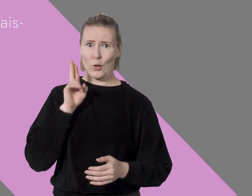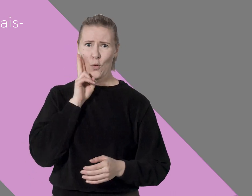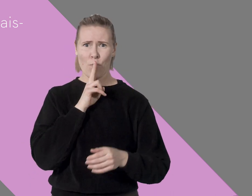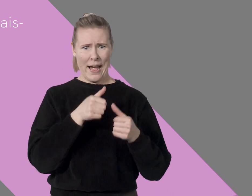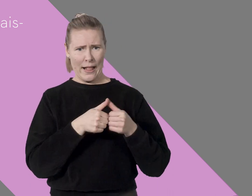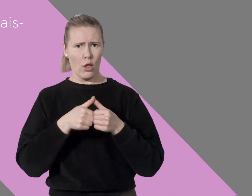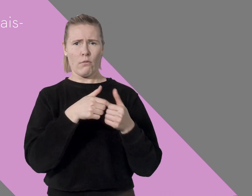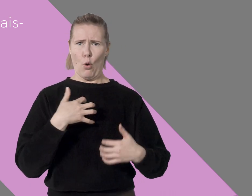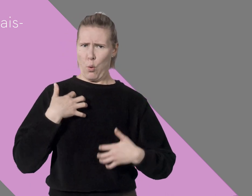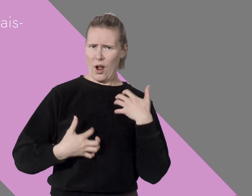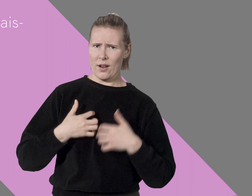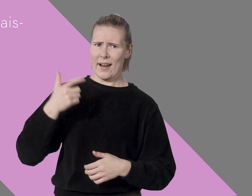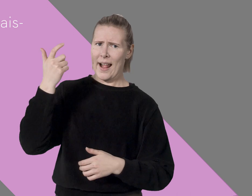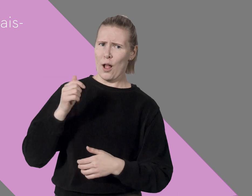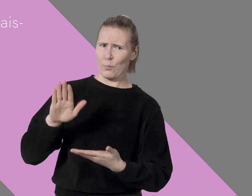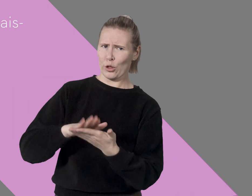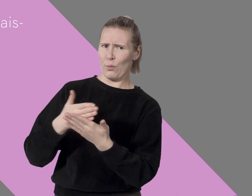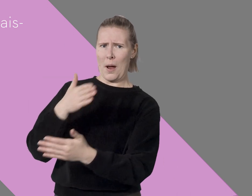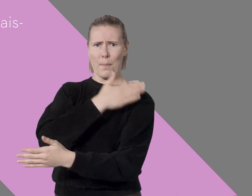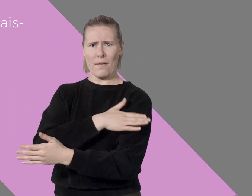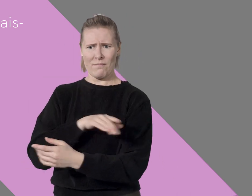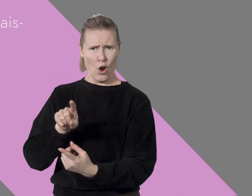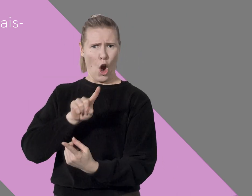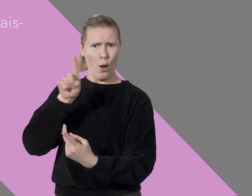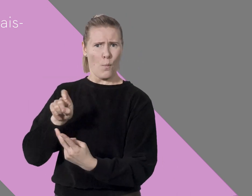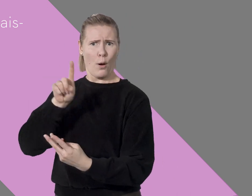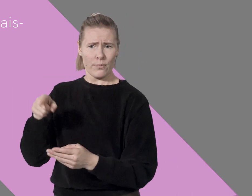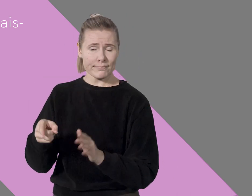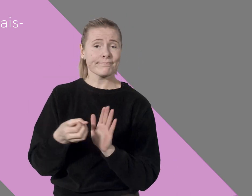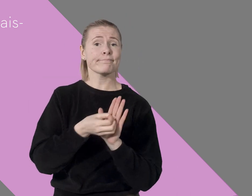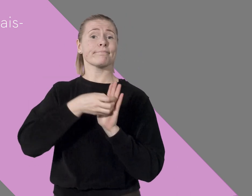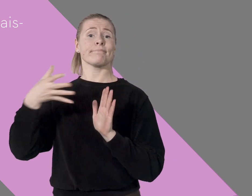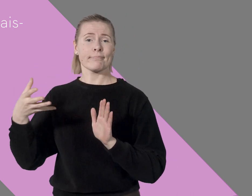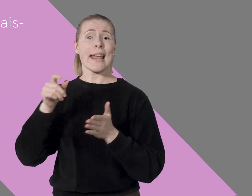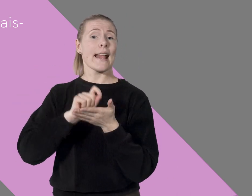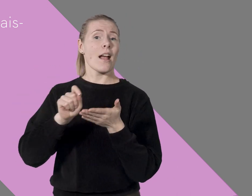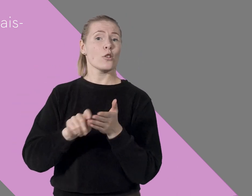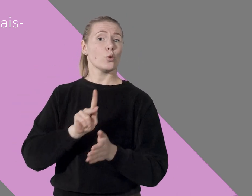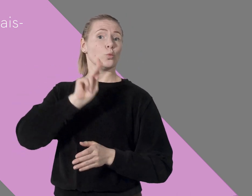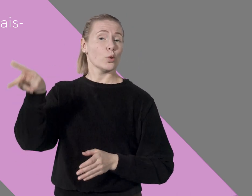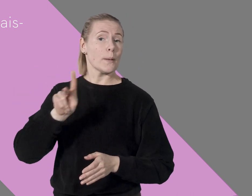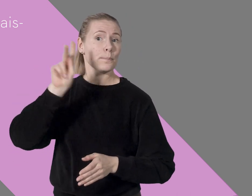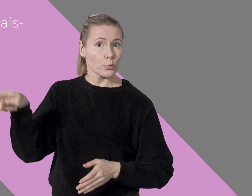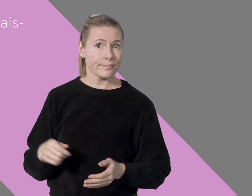Kirjallisten kysymysten taustalla on Kuurojen Liiton esittämä huoli - Kelan tulkkauspalvelun ongelmista.